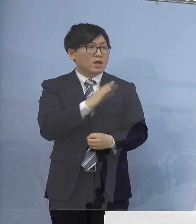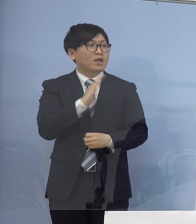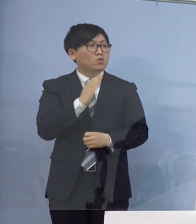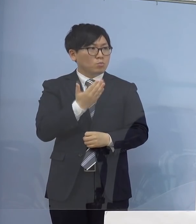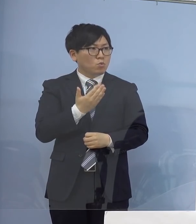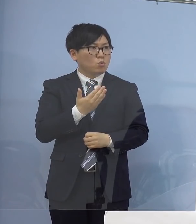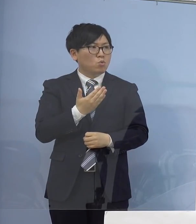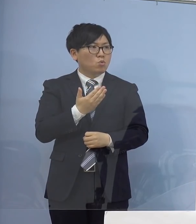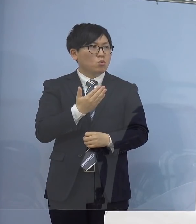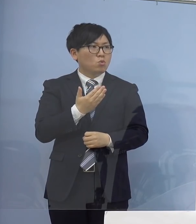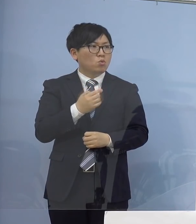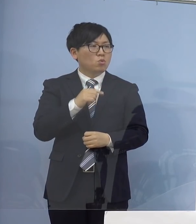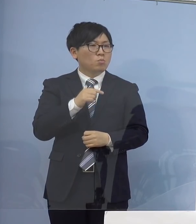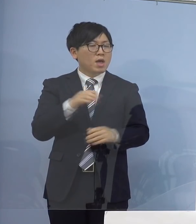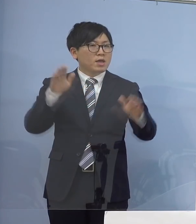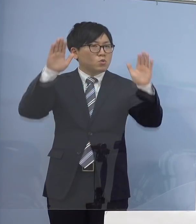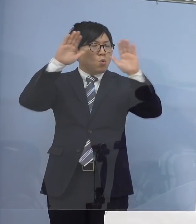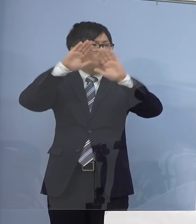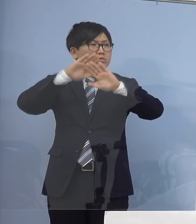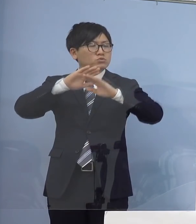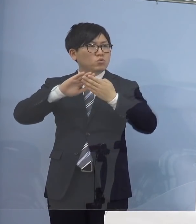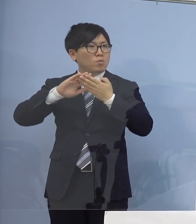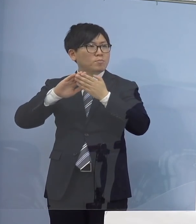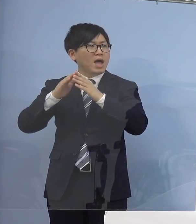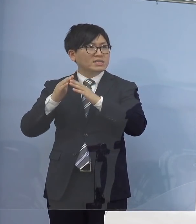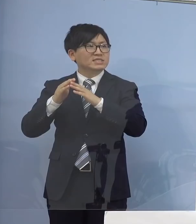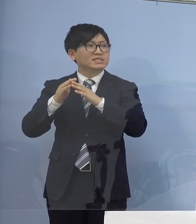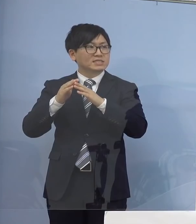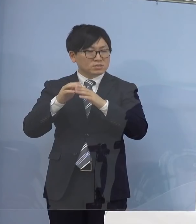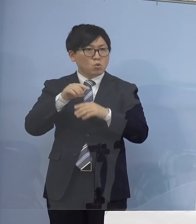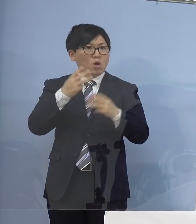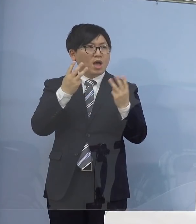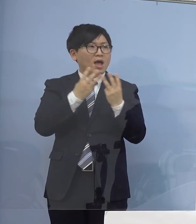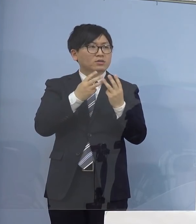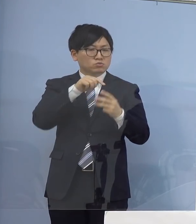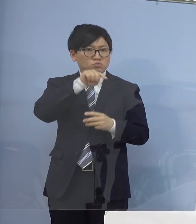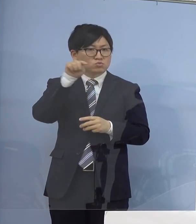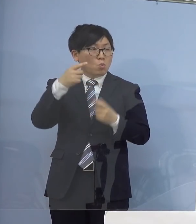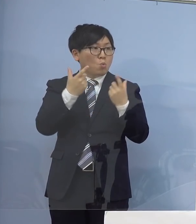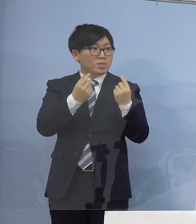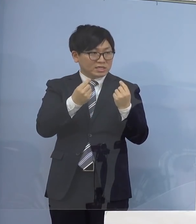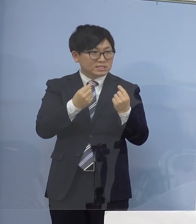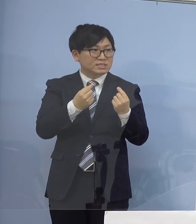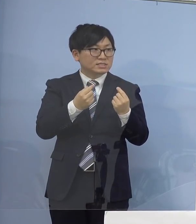夜の街、イコール夜の街という理解でよろしいのか この2点教えて下さい